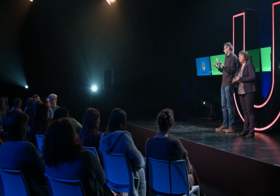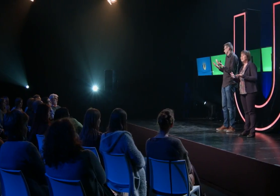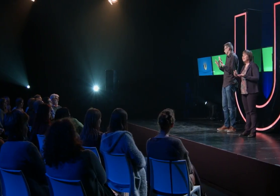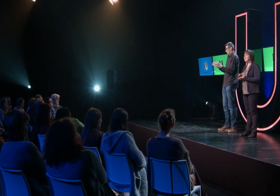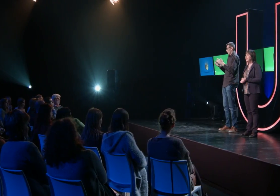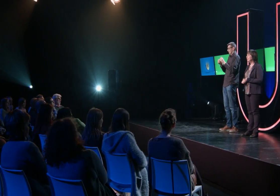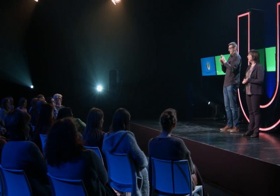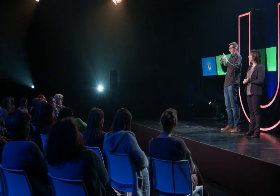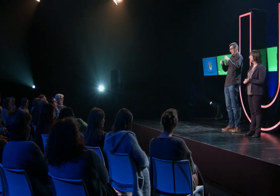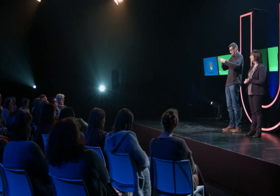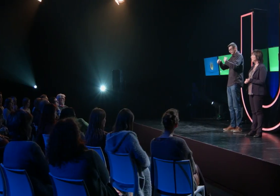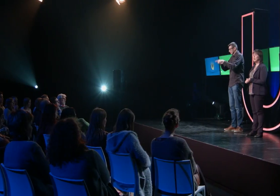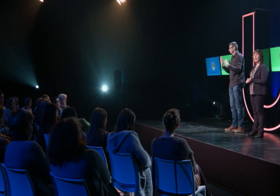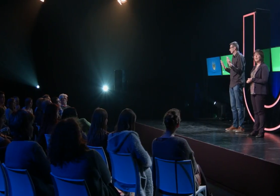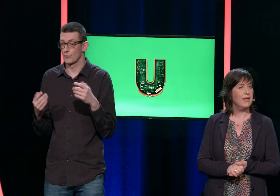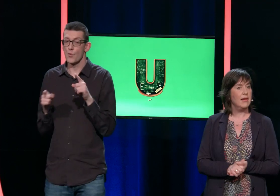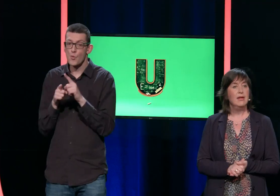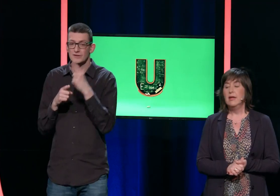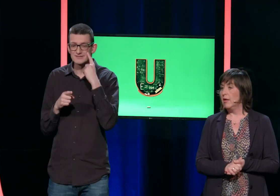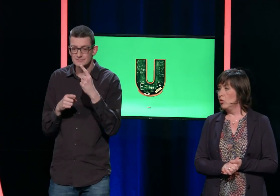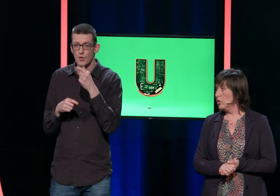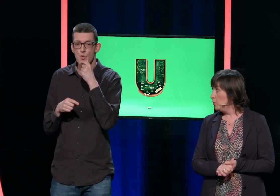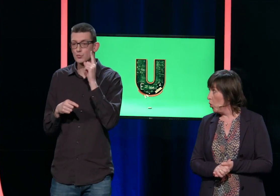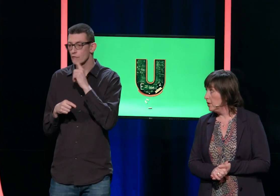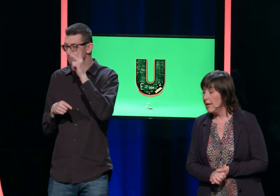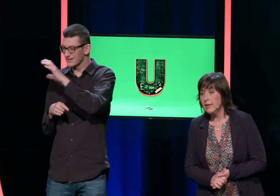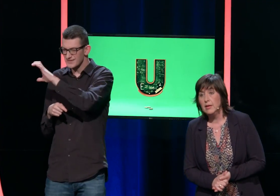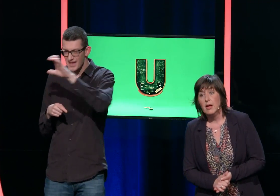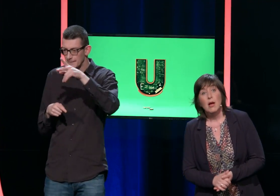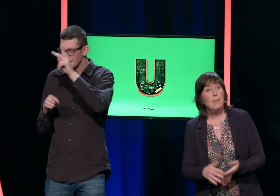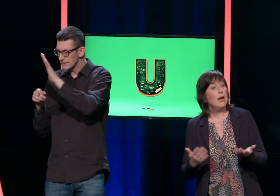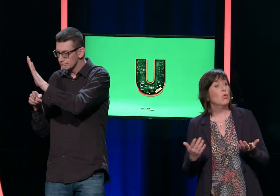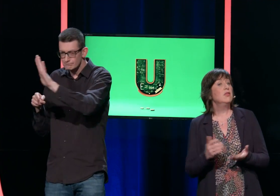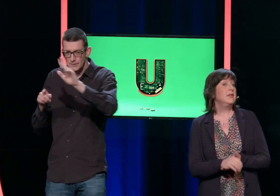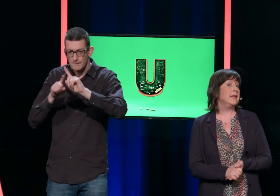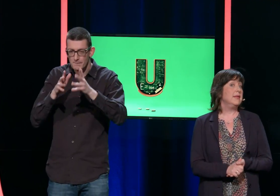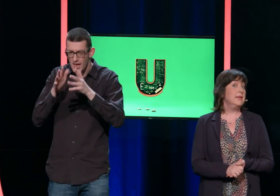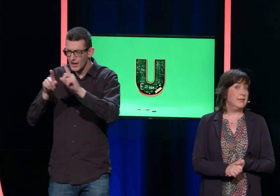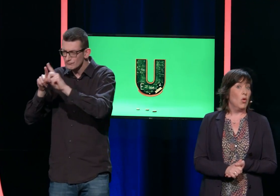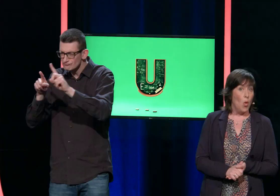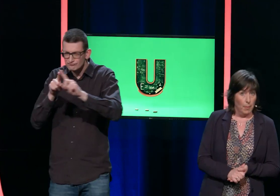Ook dat is niet heel anders voor gebarentalen dan voor gesproken talen, maar onze tijd is om.